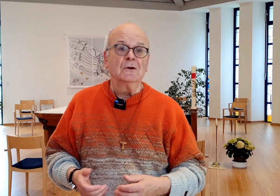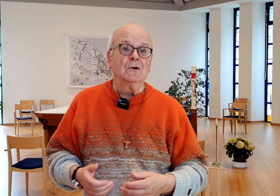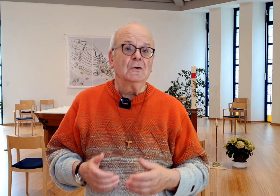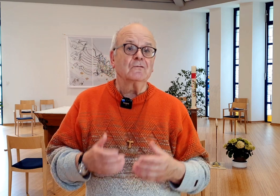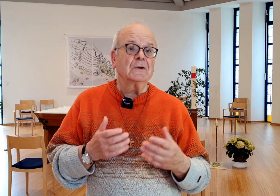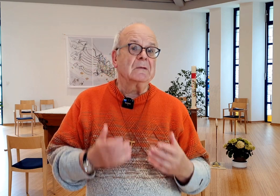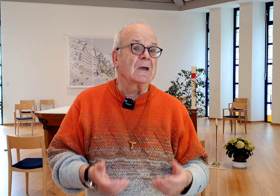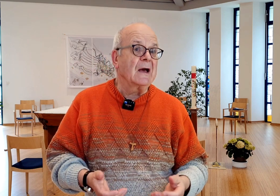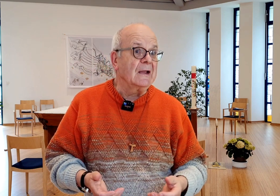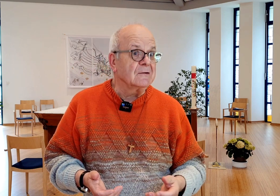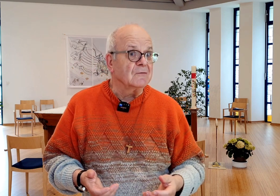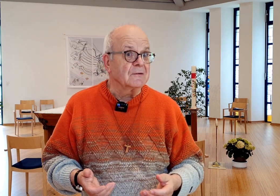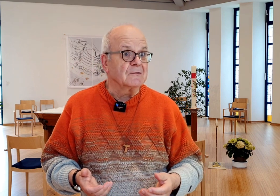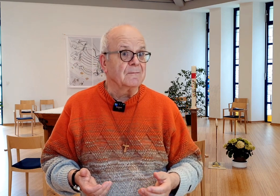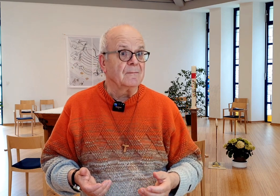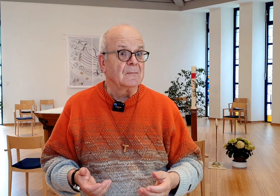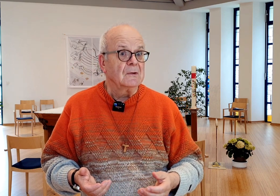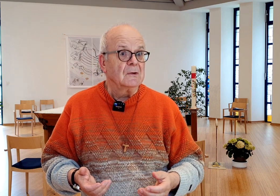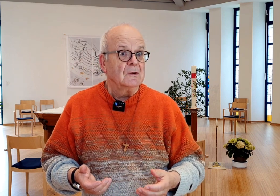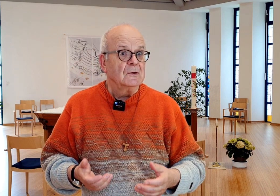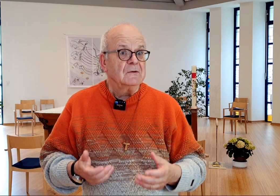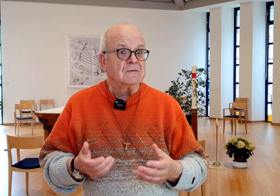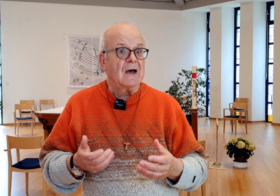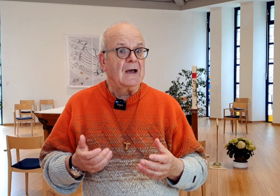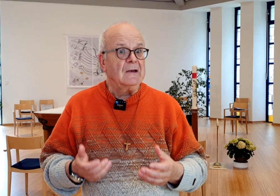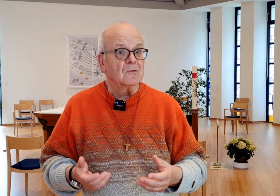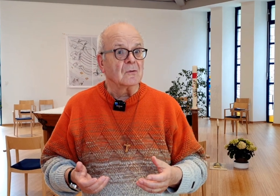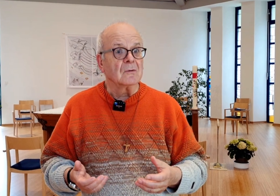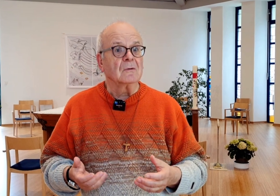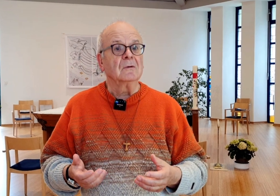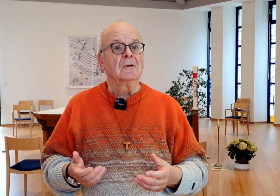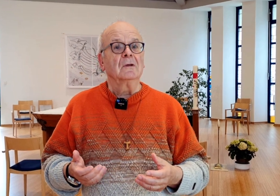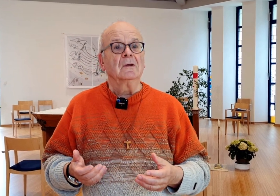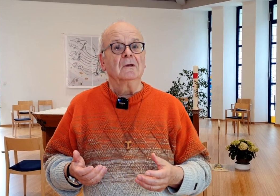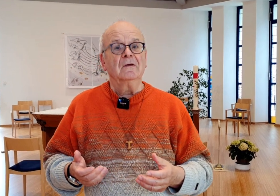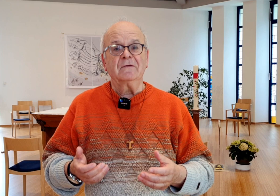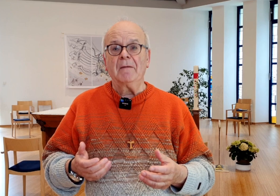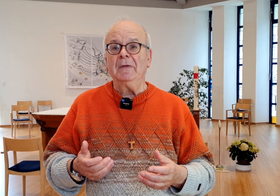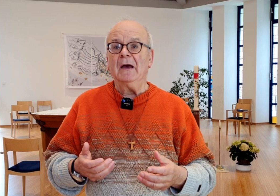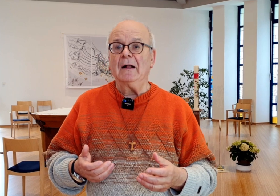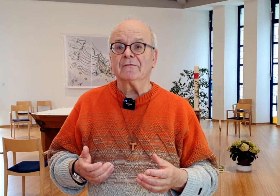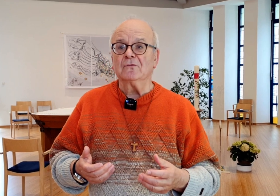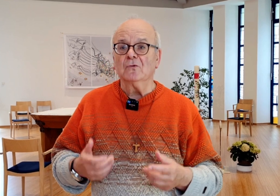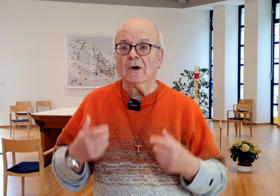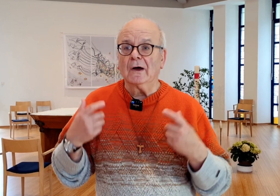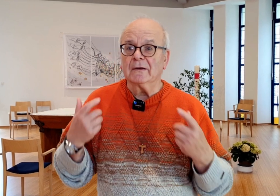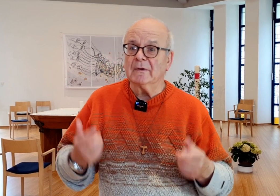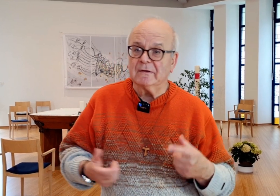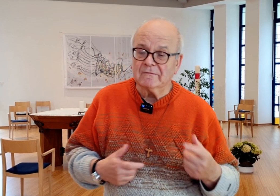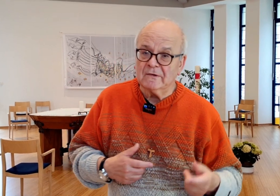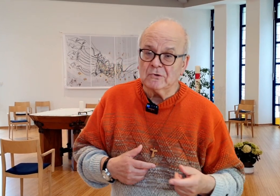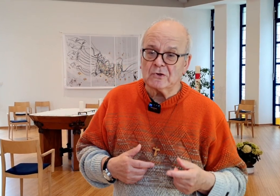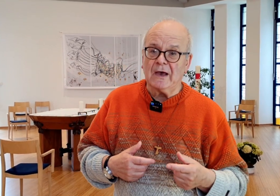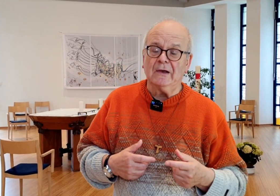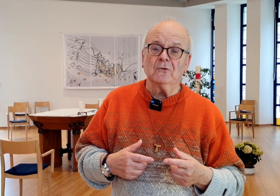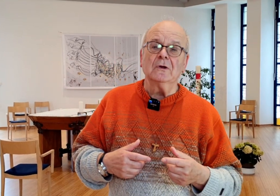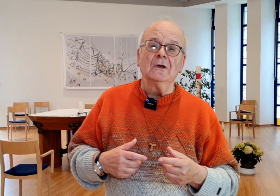von ihm geheilt wird. Diese Heilung ist ja mehr als nur eine medizinische Heilung,